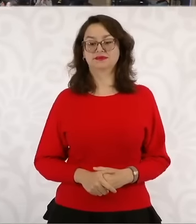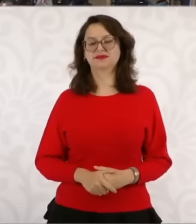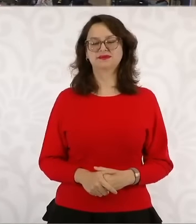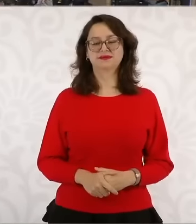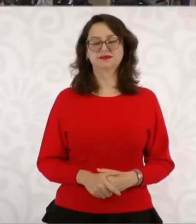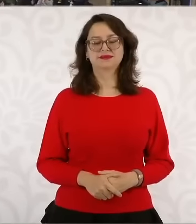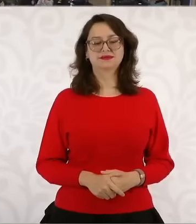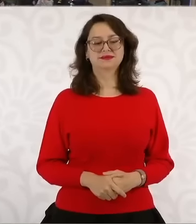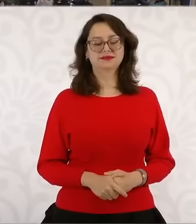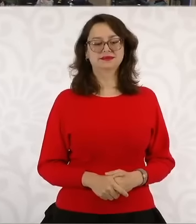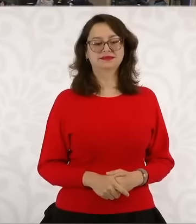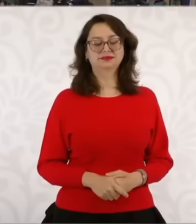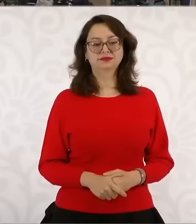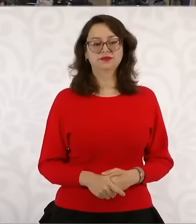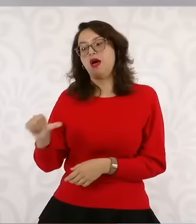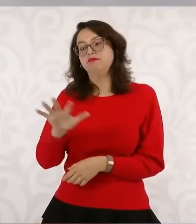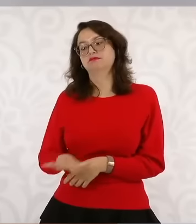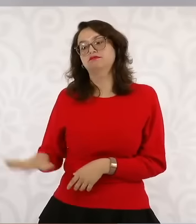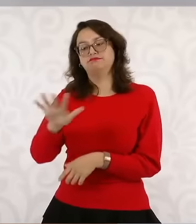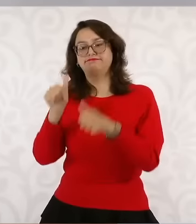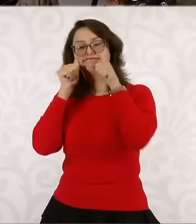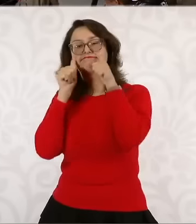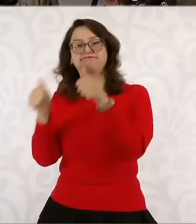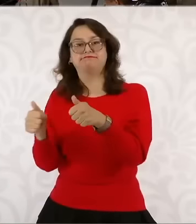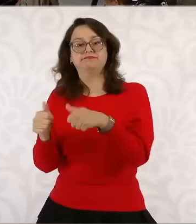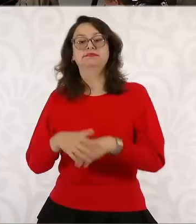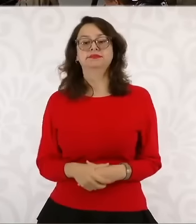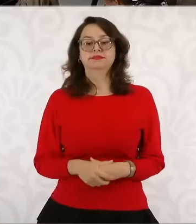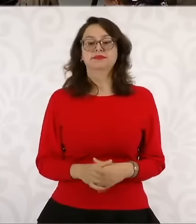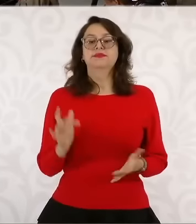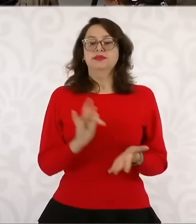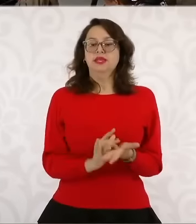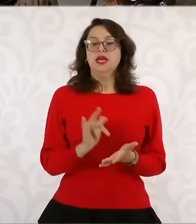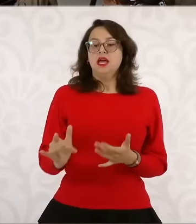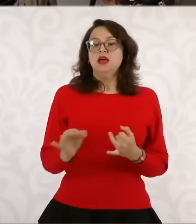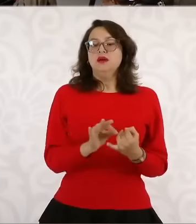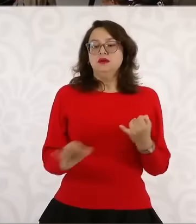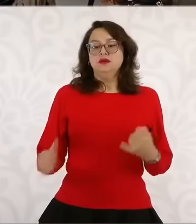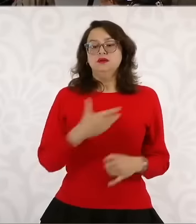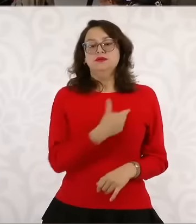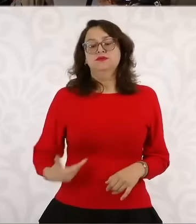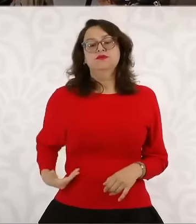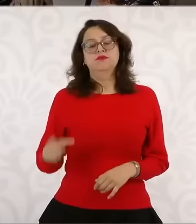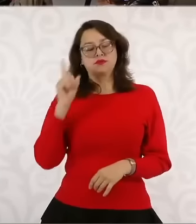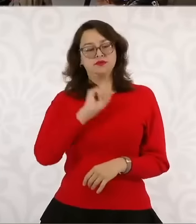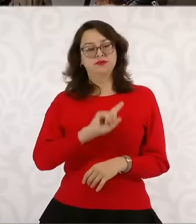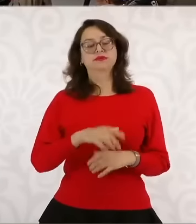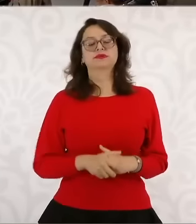Vamos para acá luego. Gracias, presidenta. Finalmente, ayer se presentó otro episodio de